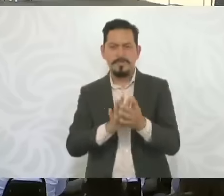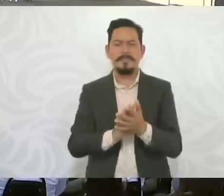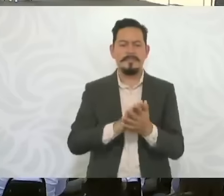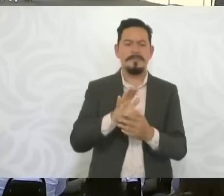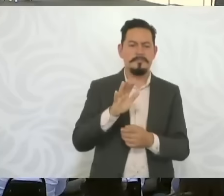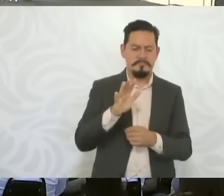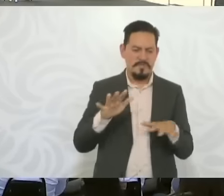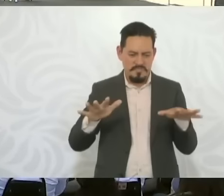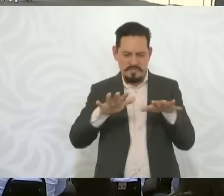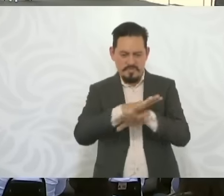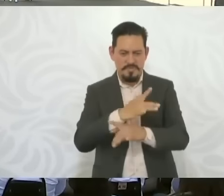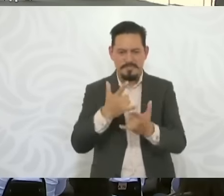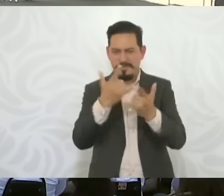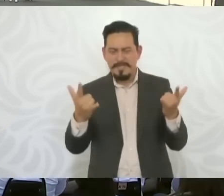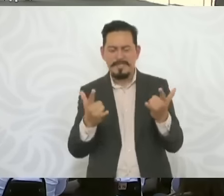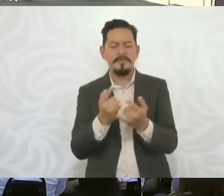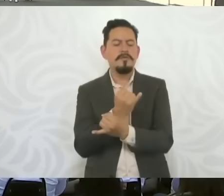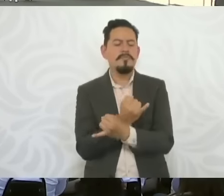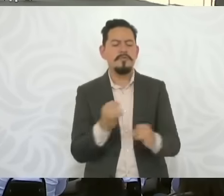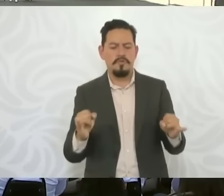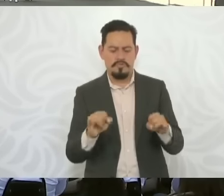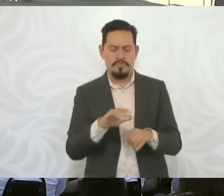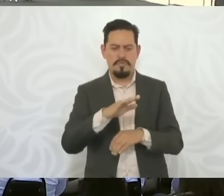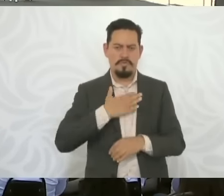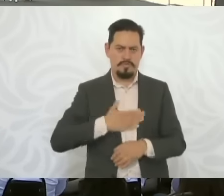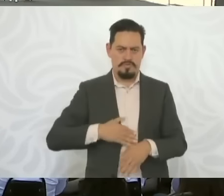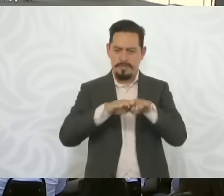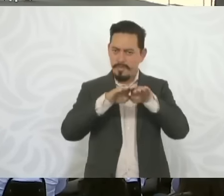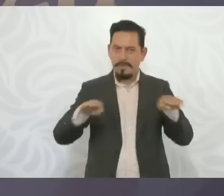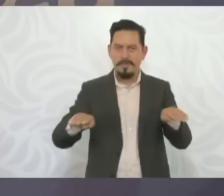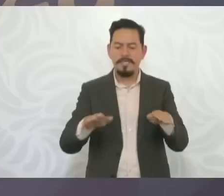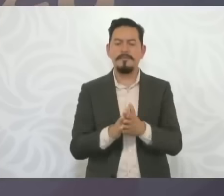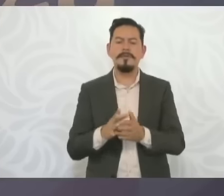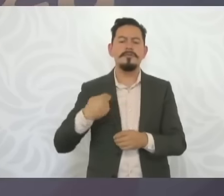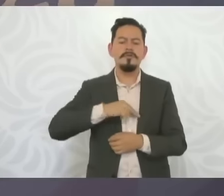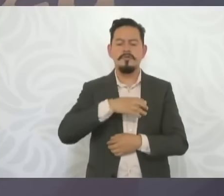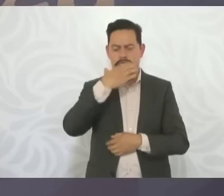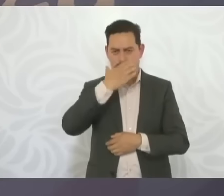soberana, independiente y justa, rendimos homenaje a Lázaro Cárdenas del Río a su